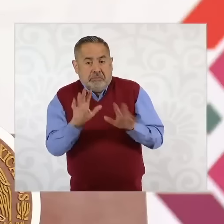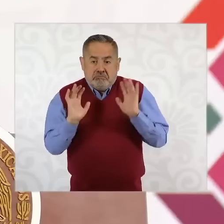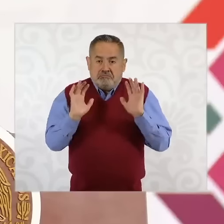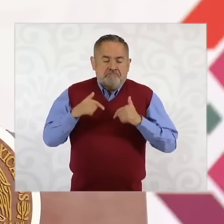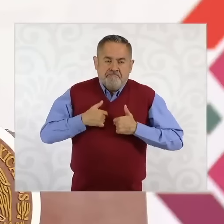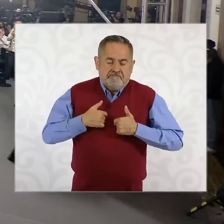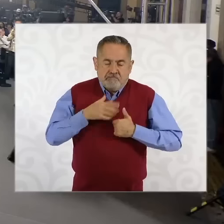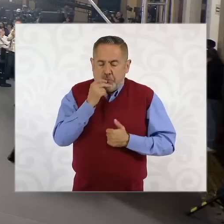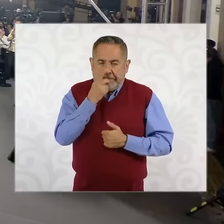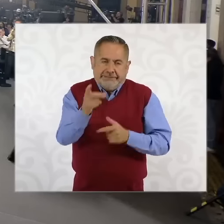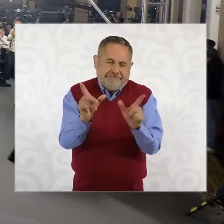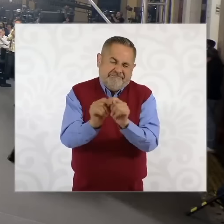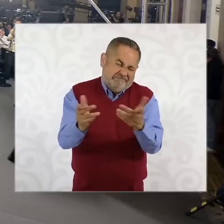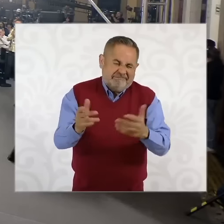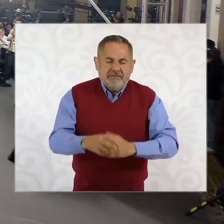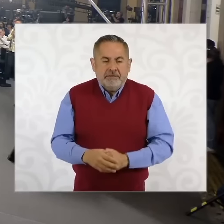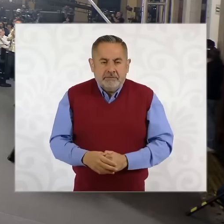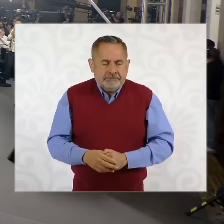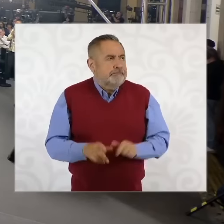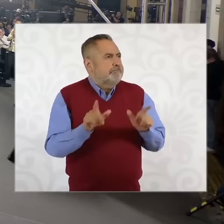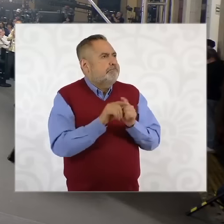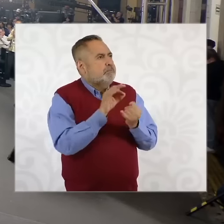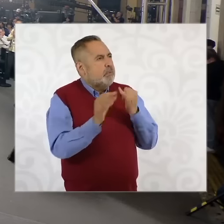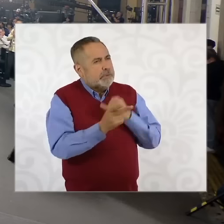Sí. Y una última pregunta, presidente, si me lo permite, con el tema de la salud,